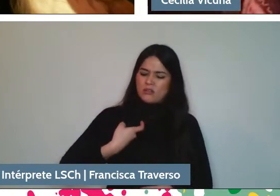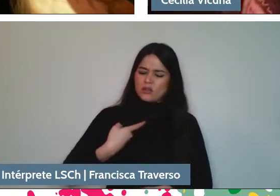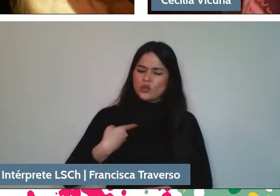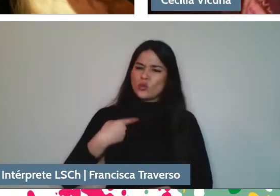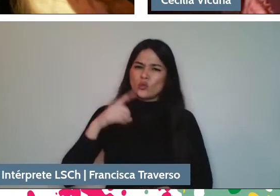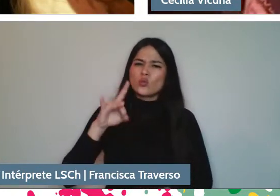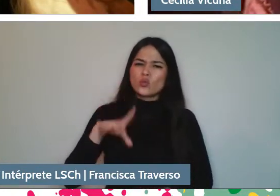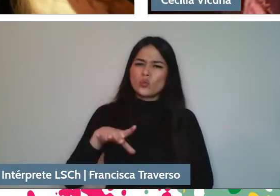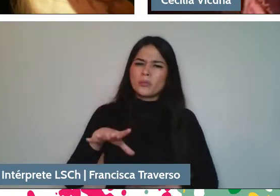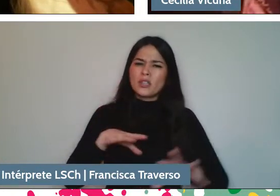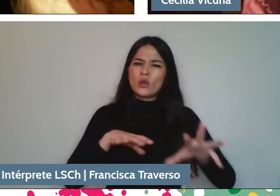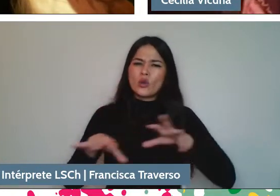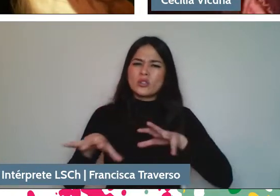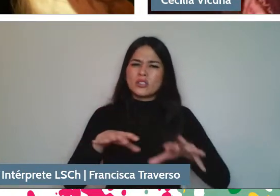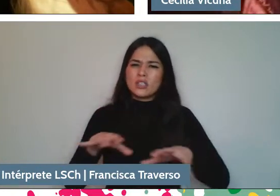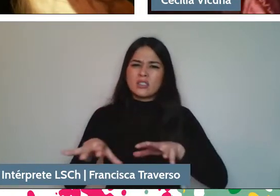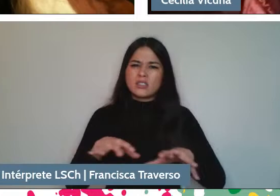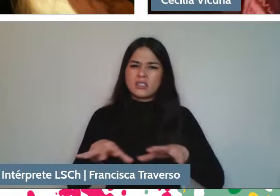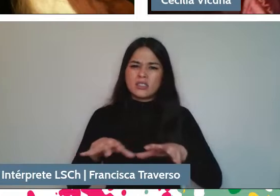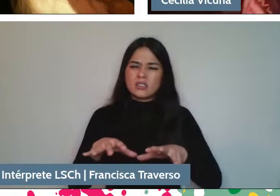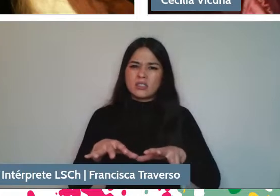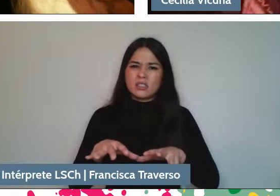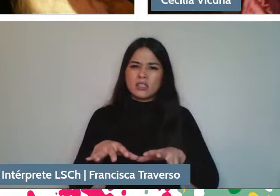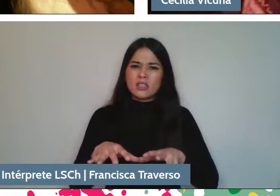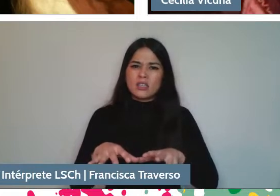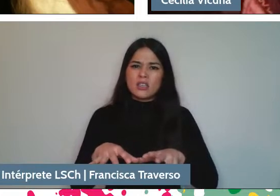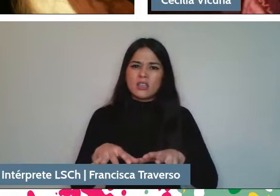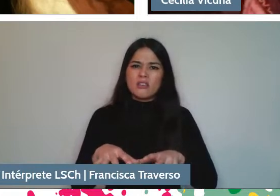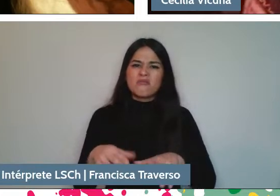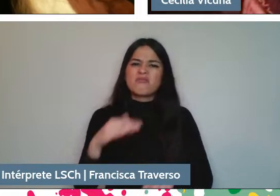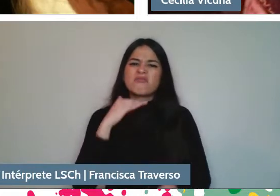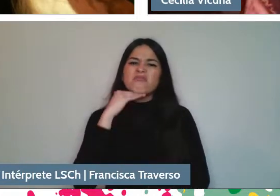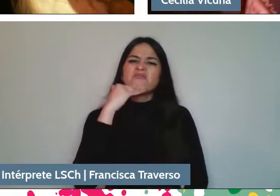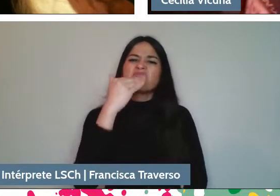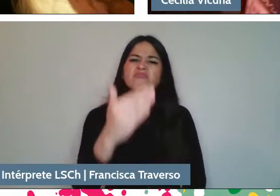el hecho de que no fueran vistas importaba un rábano porque yo las veia.